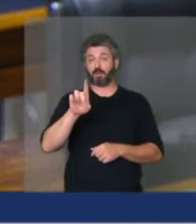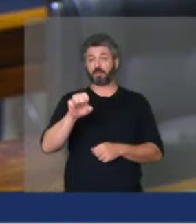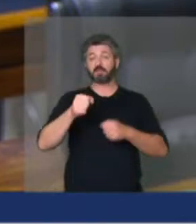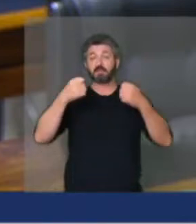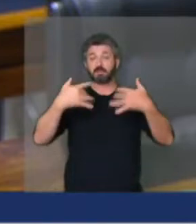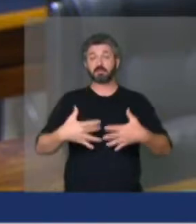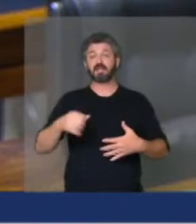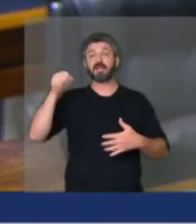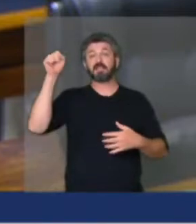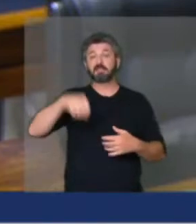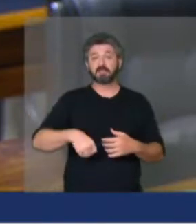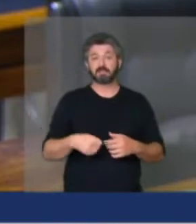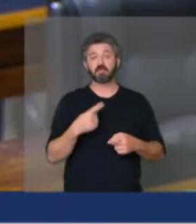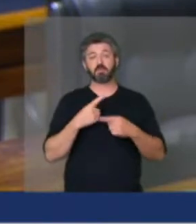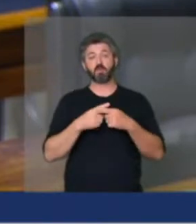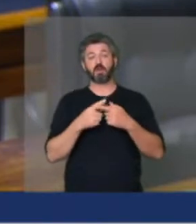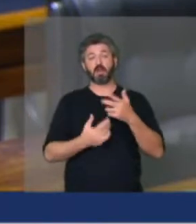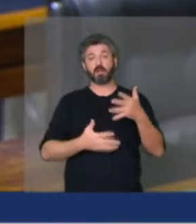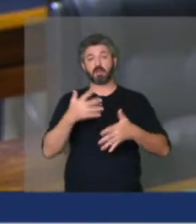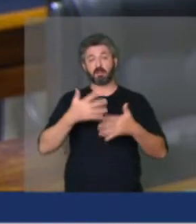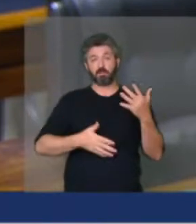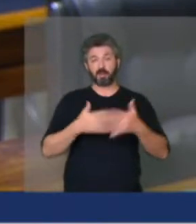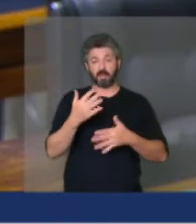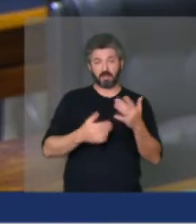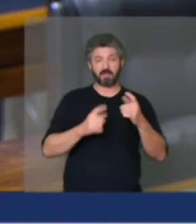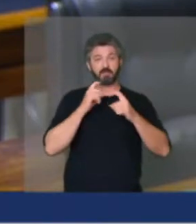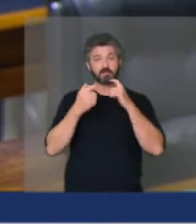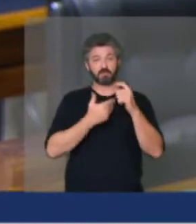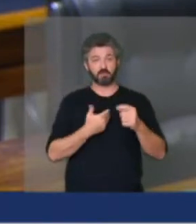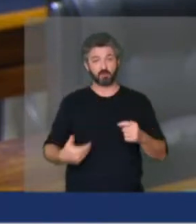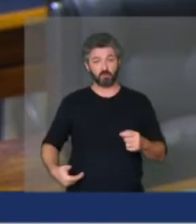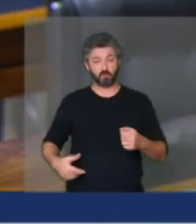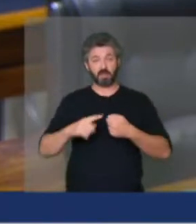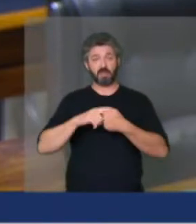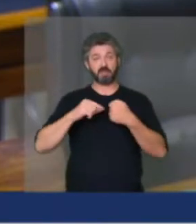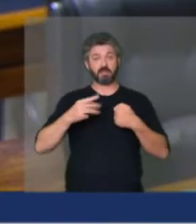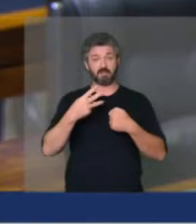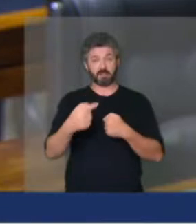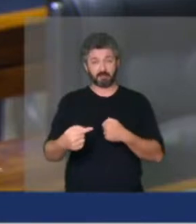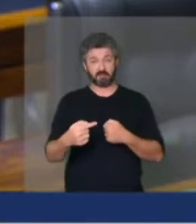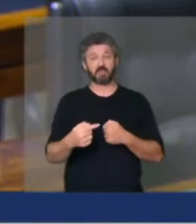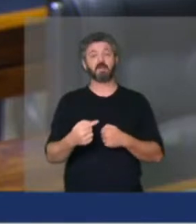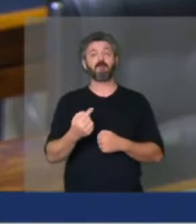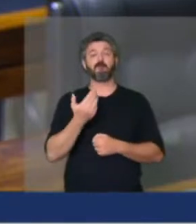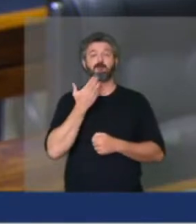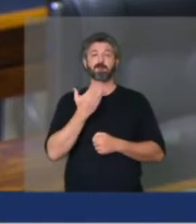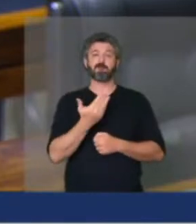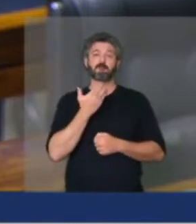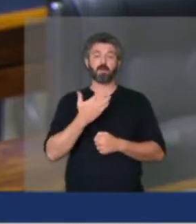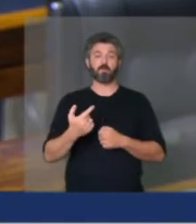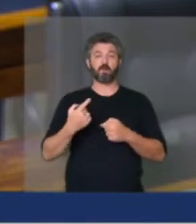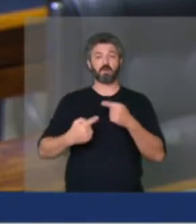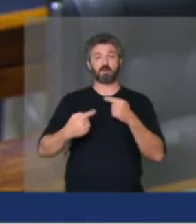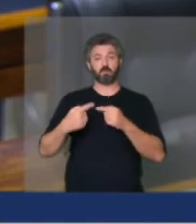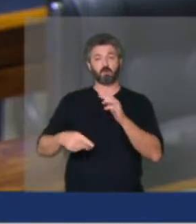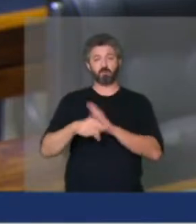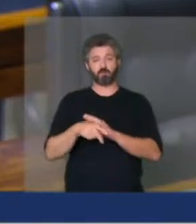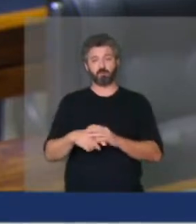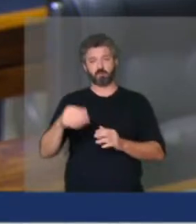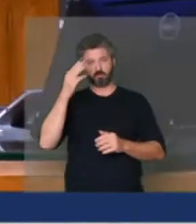PÚBLICA E O ART. 37 QUE SE BENEFICIA DAS PRÓPRIAS POLÍTICAS QUE TEM DETERMINADO. MUITO OBRIGADO. [PRESIDENTE]: OBRIGADO EU VOU SÓ ABRIR AQUI PARA O DEPUTADO ALBERTO NETO PARA... PARA QUE O